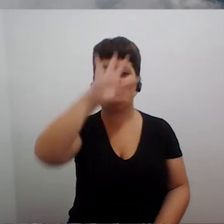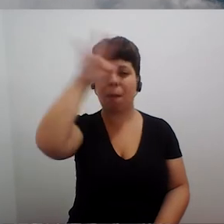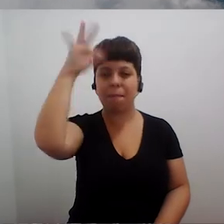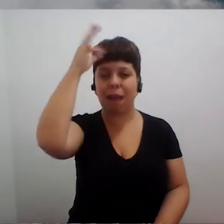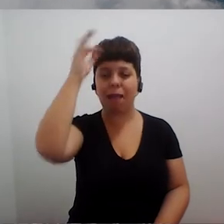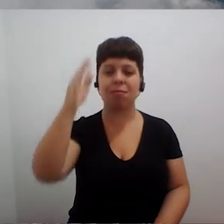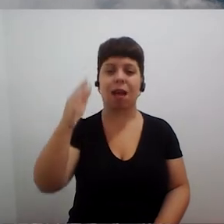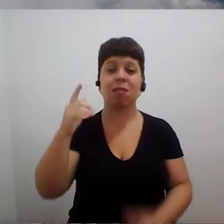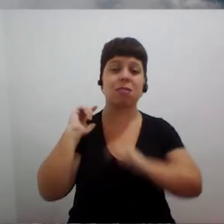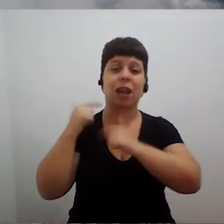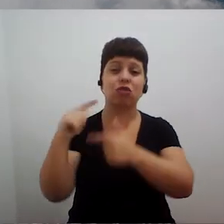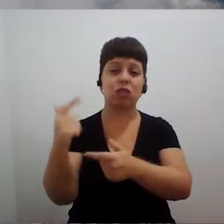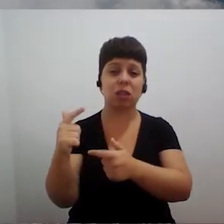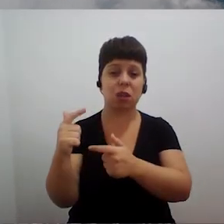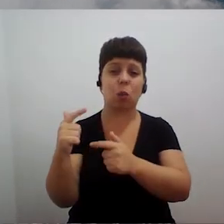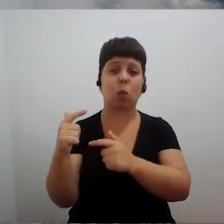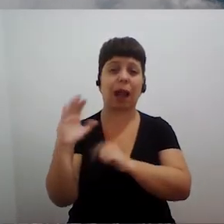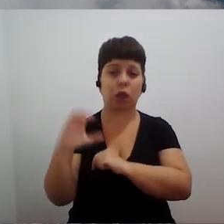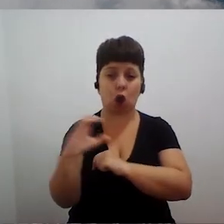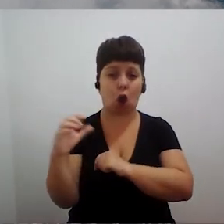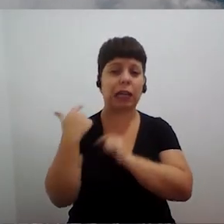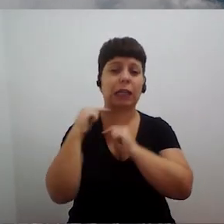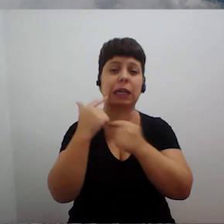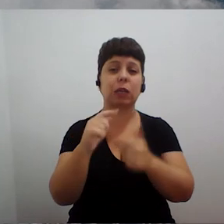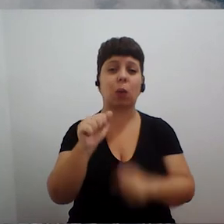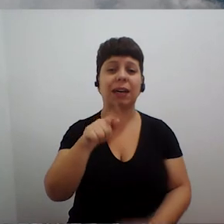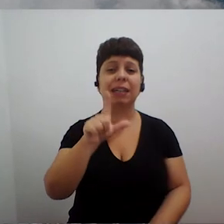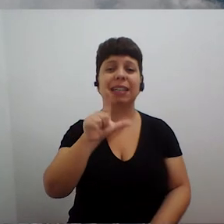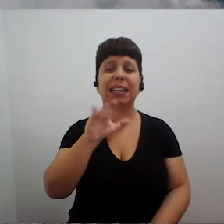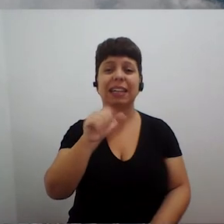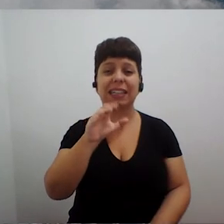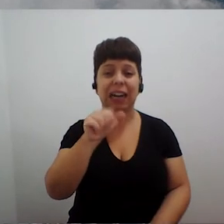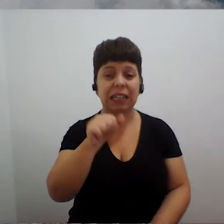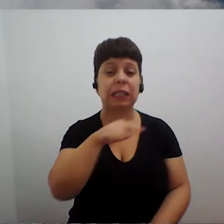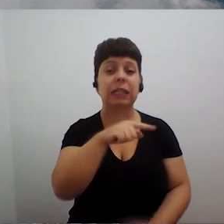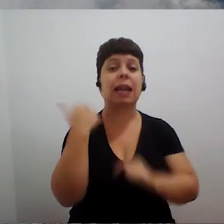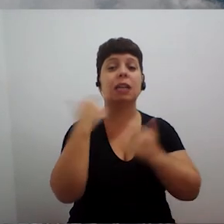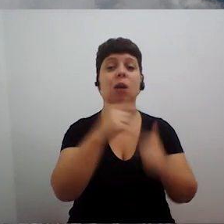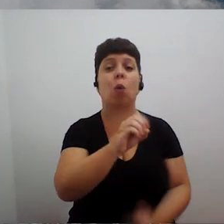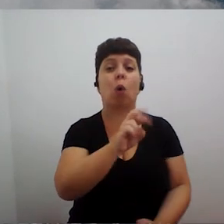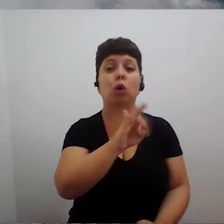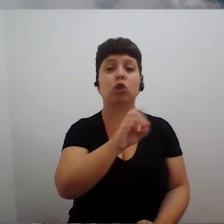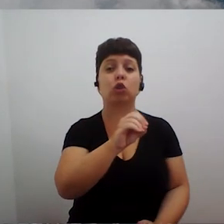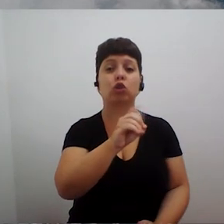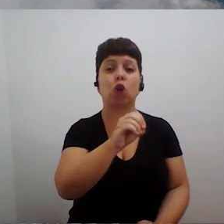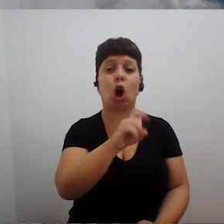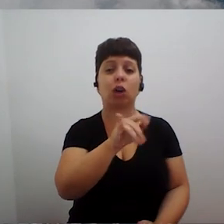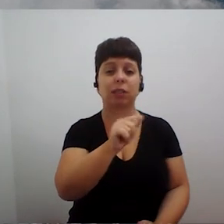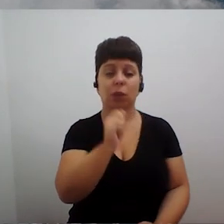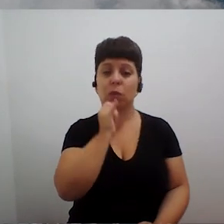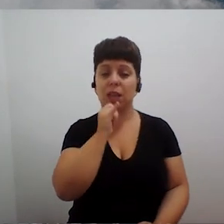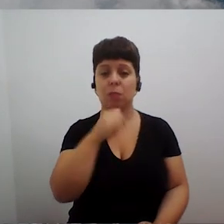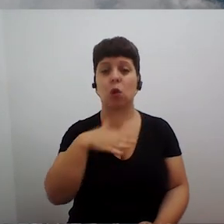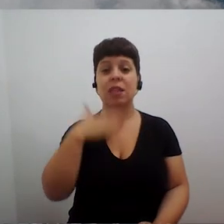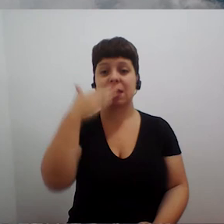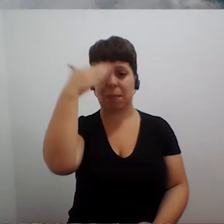tradição Ortodoxa na tradição Anglicana é muito forte isso, o Islamismo tem em todas as mesquitas